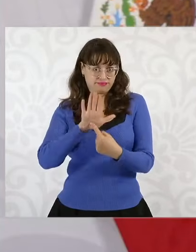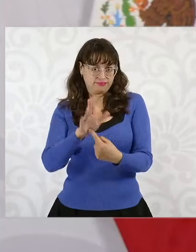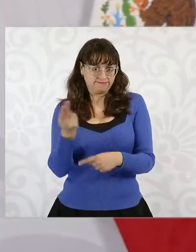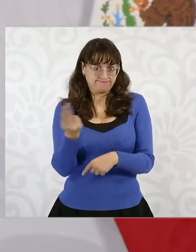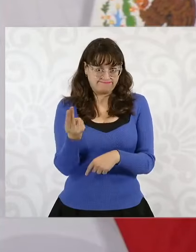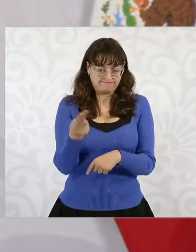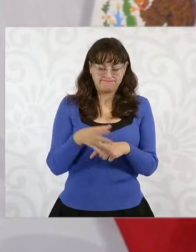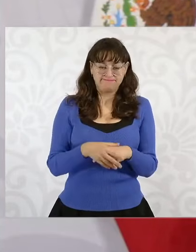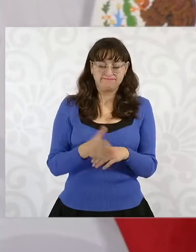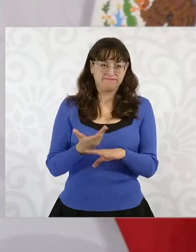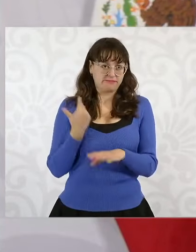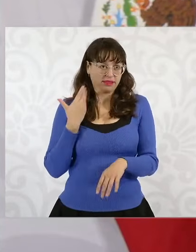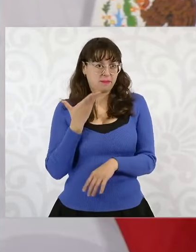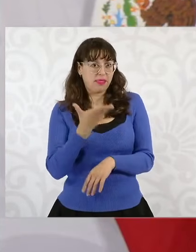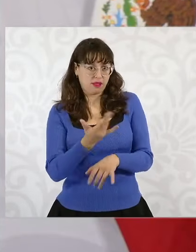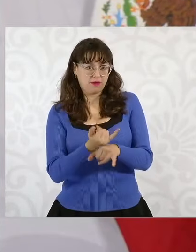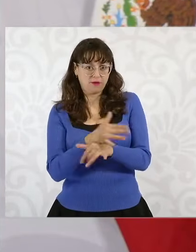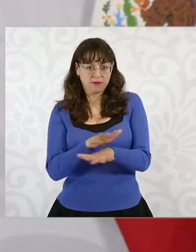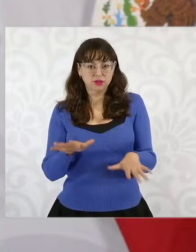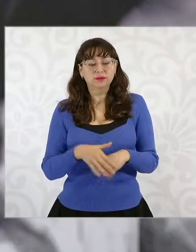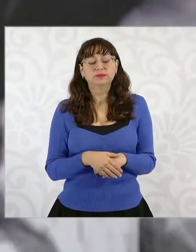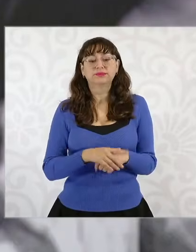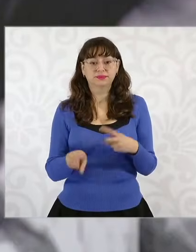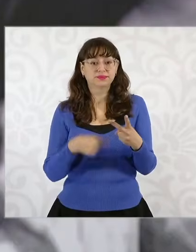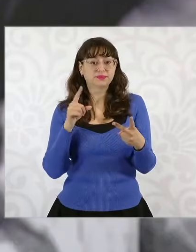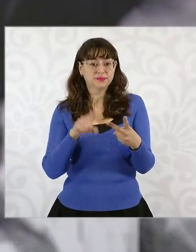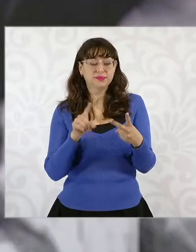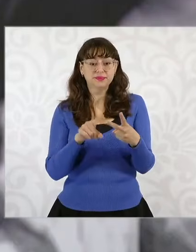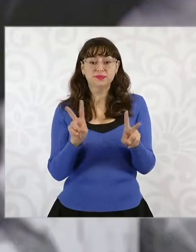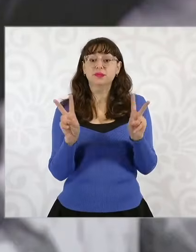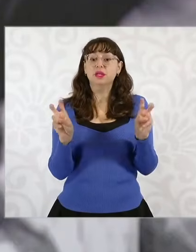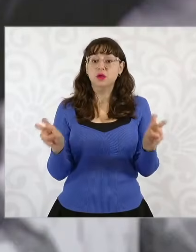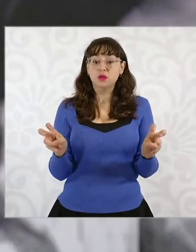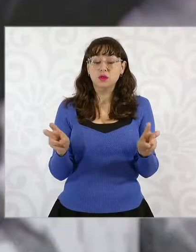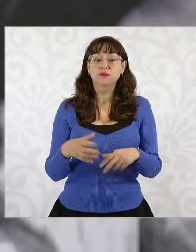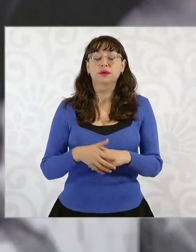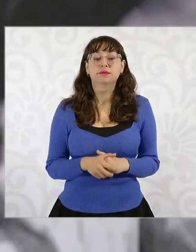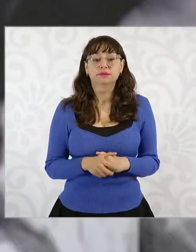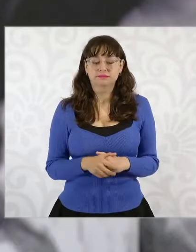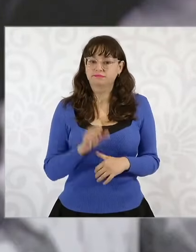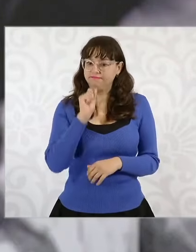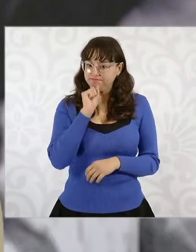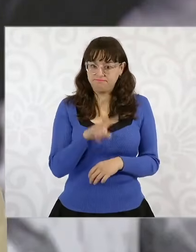el segundo tema que vamos a presentar también es de la mayor importancia y me